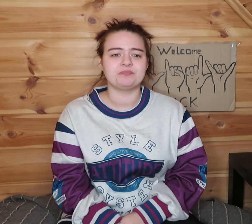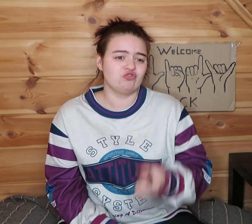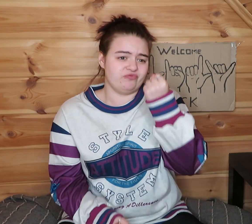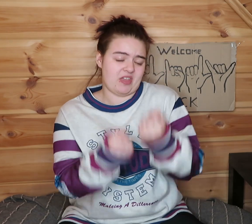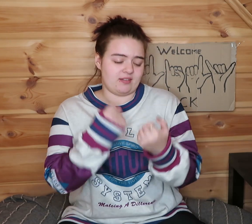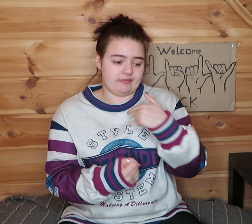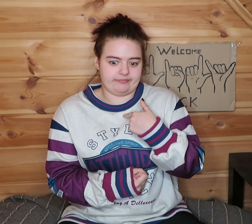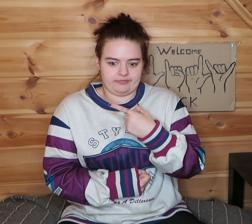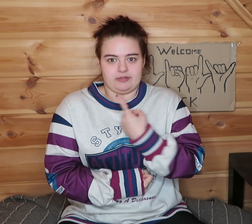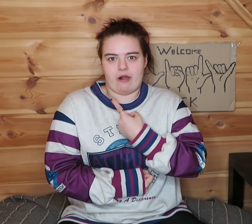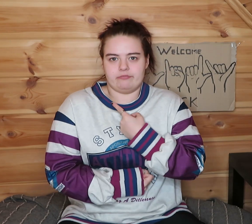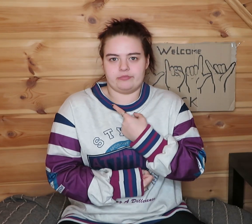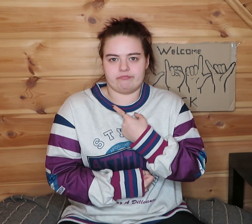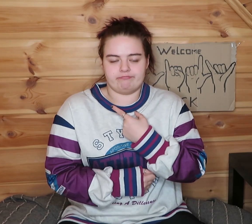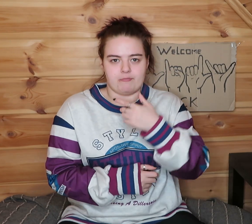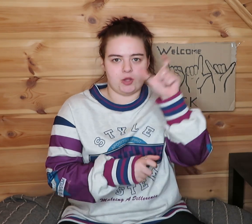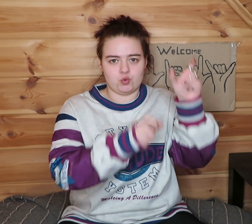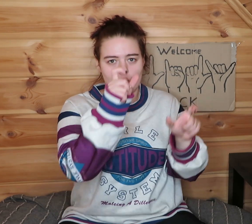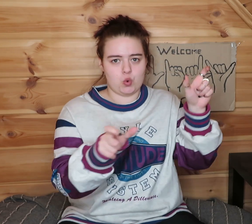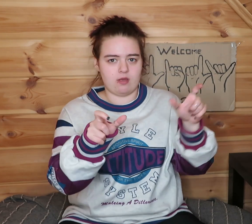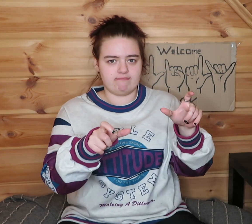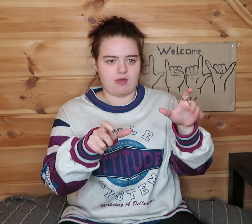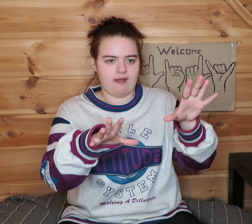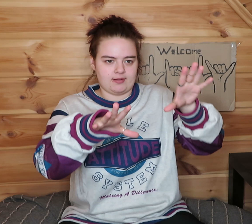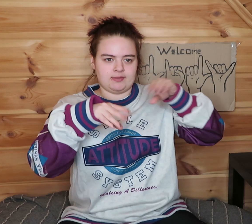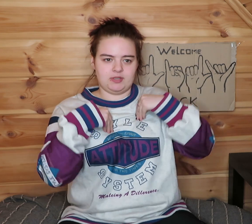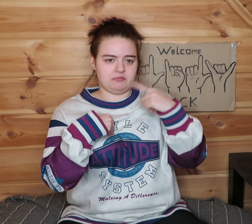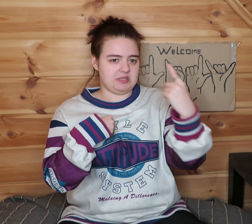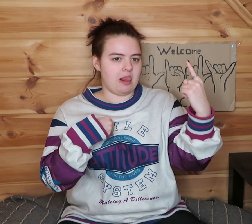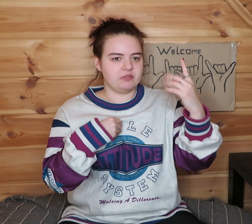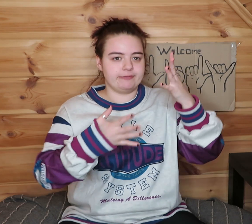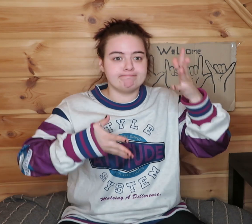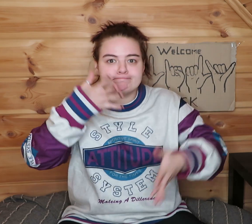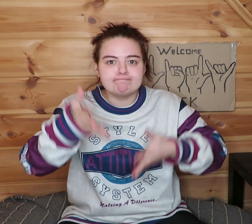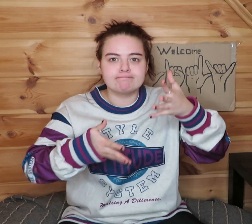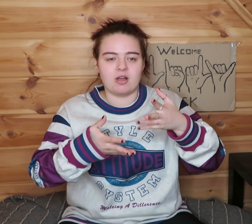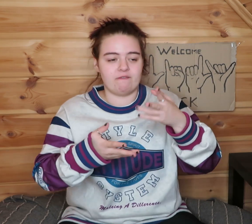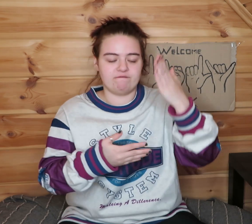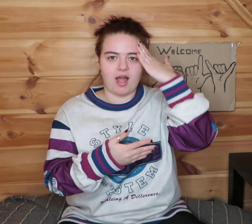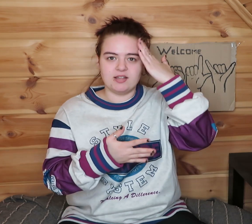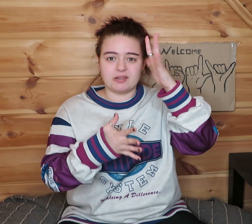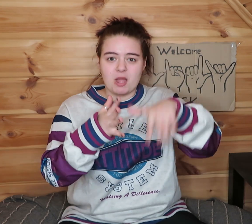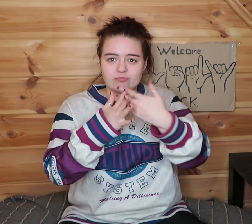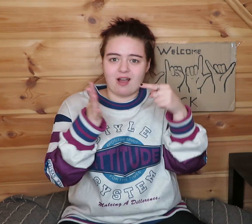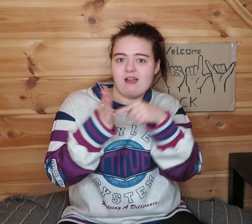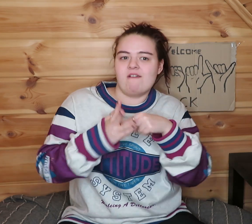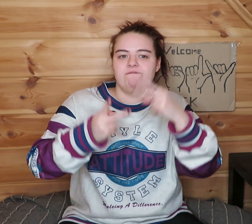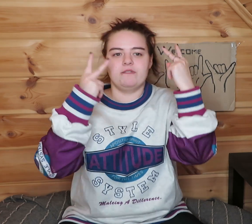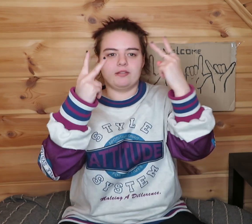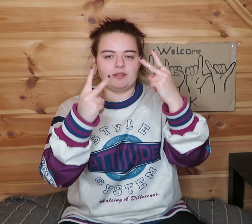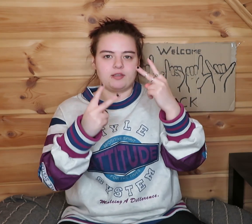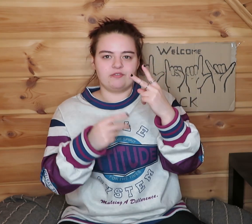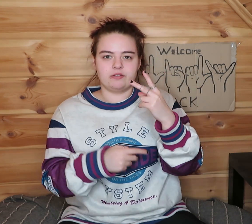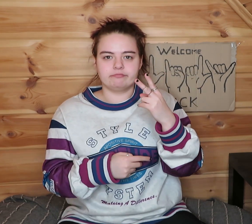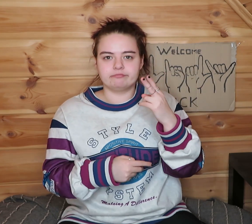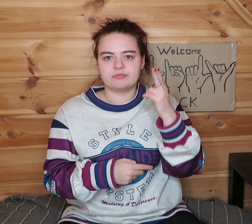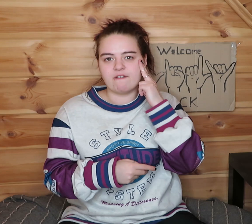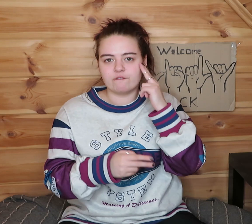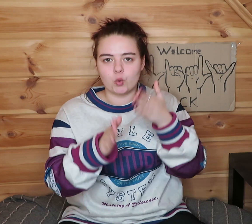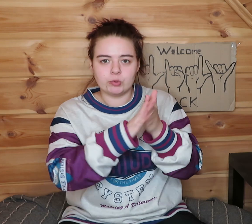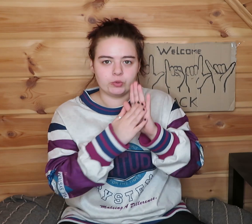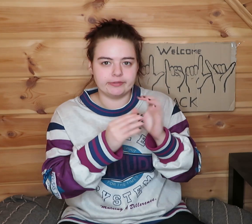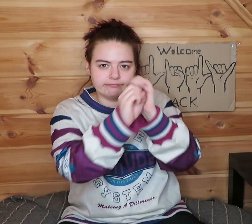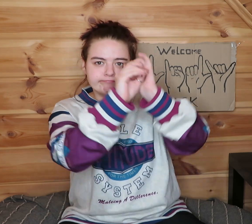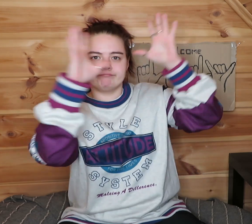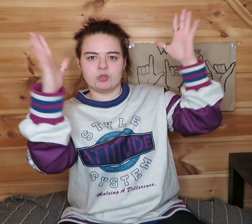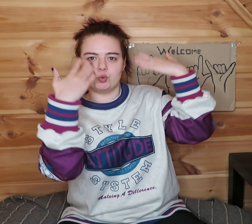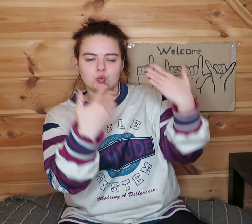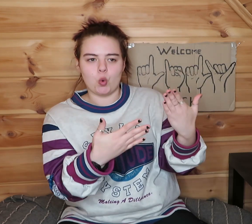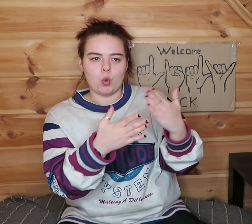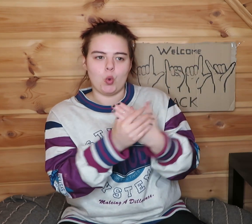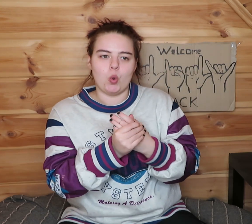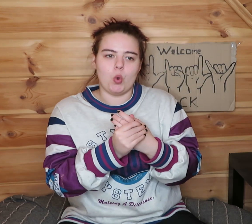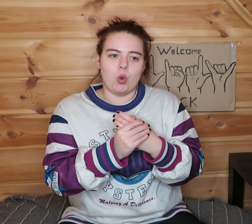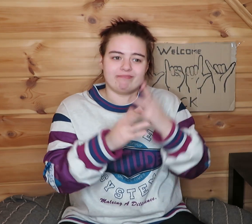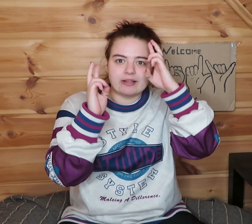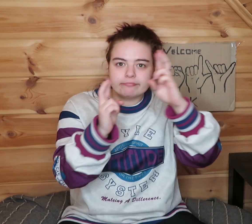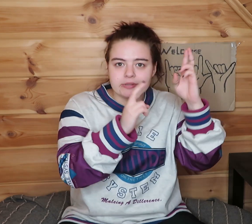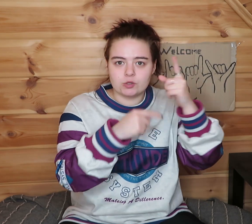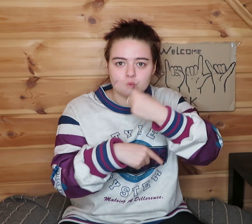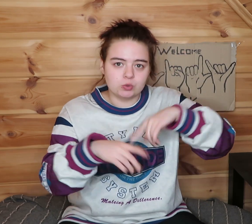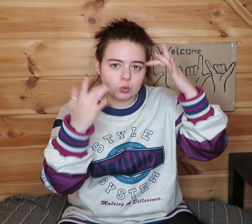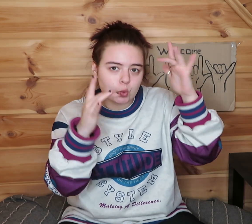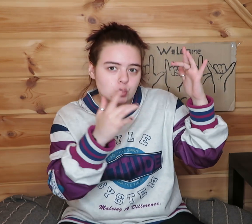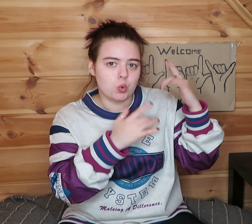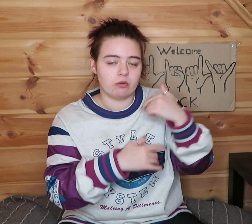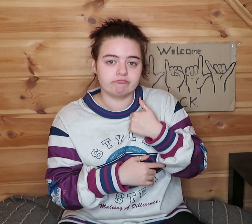Ich selbst akzeptiere Personen wenn sie sich bemühen zu gebärden, ähnliche Vorstellungen wie die Community haben und unsere Kultur respektieren.